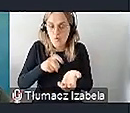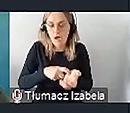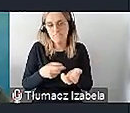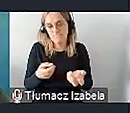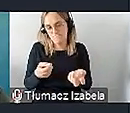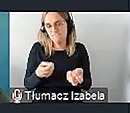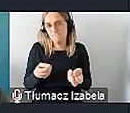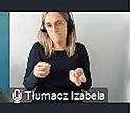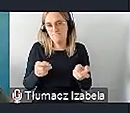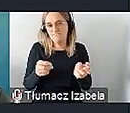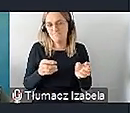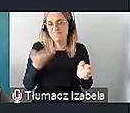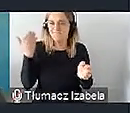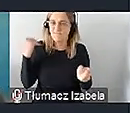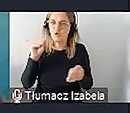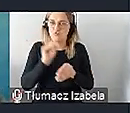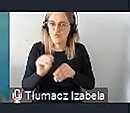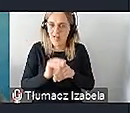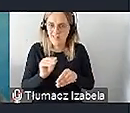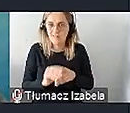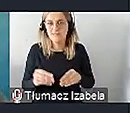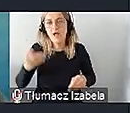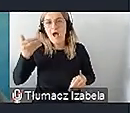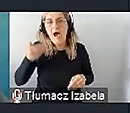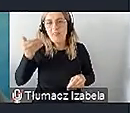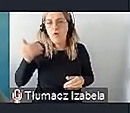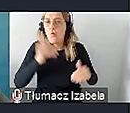z dydaktykami z Akademii Górniczo-Hutniczej.